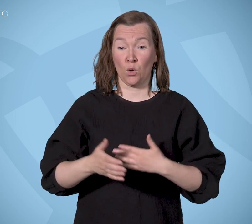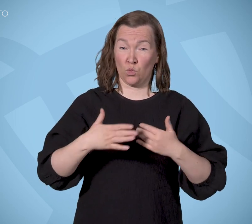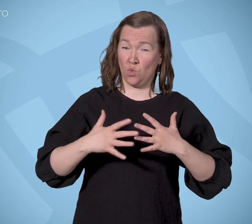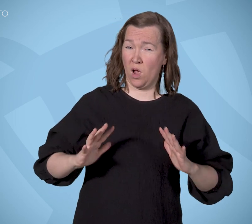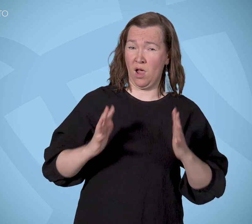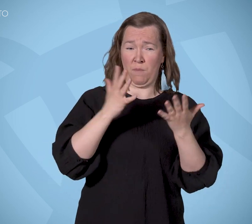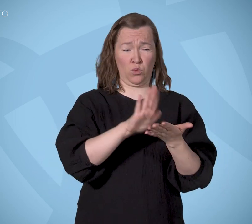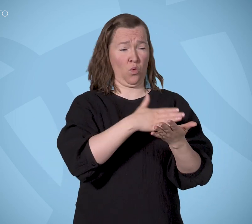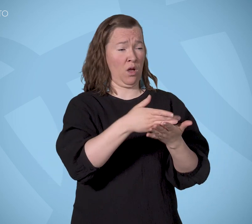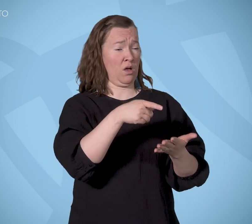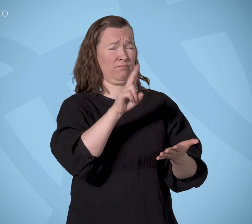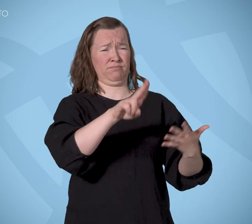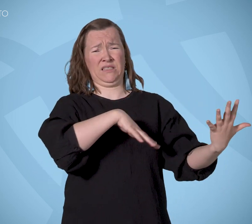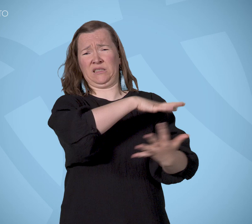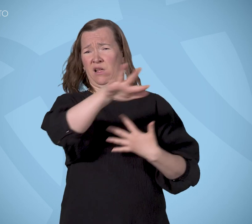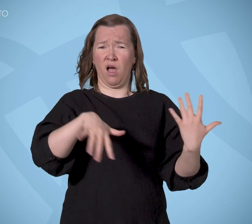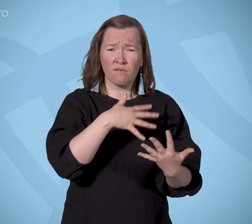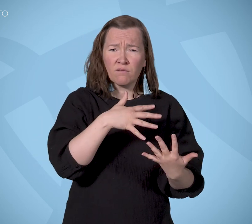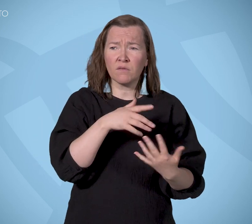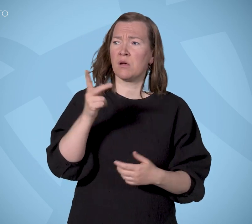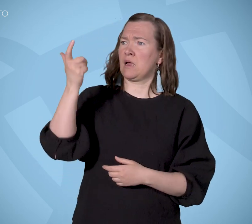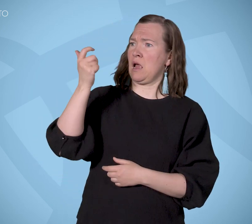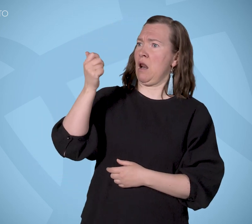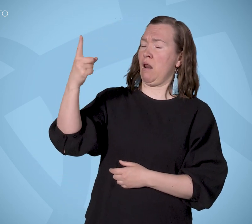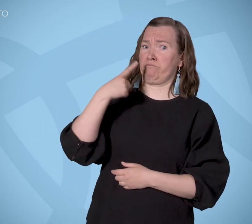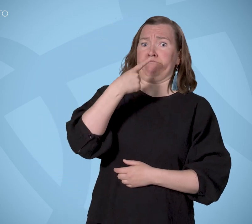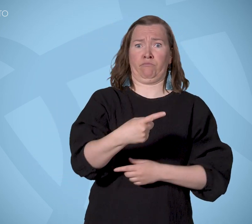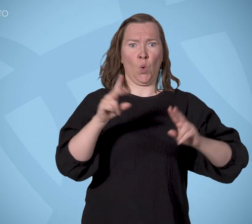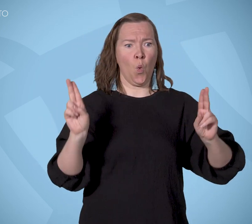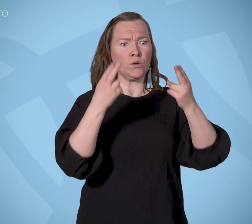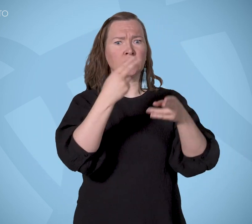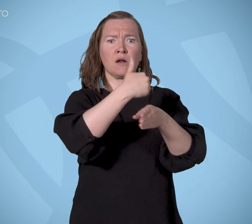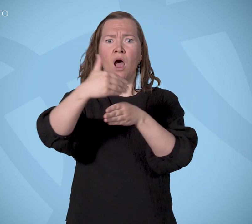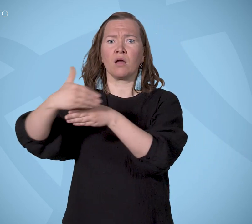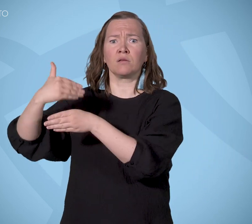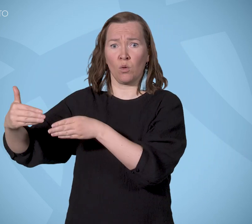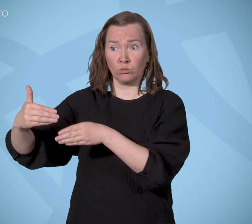Työelämätulkkauksen sekavuus ja Kelan ilmoittamat uudet rajaukset -